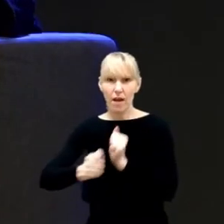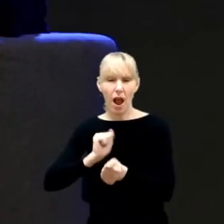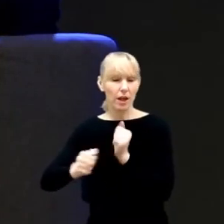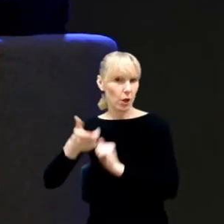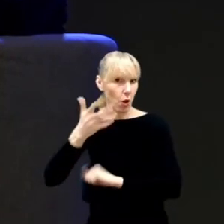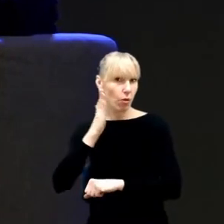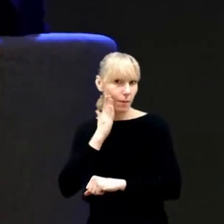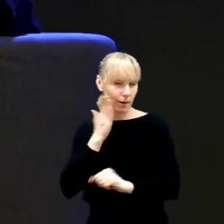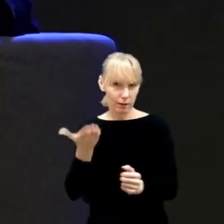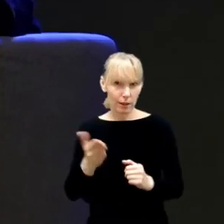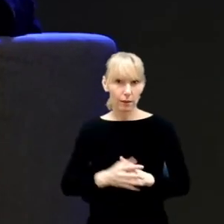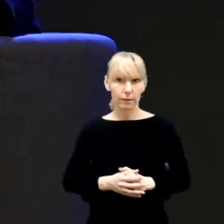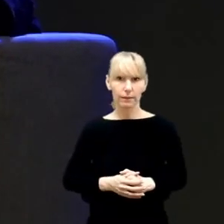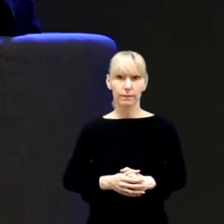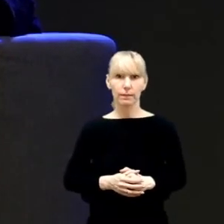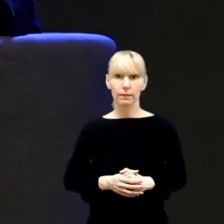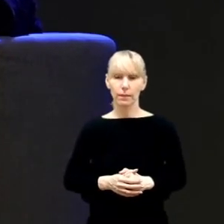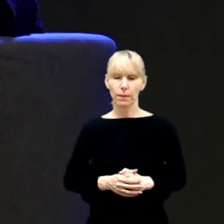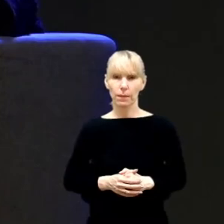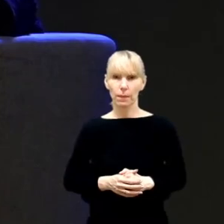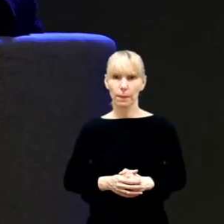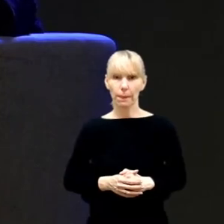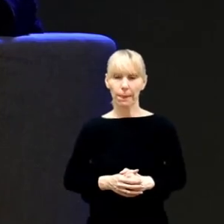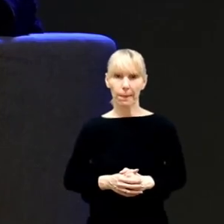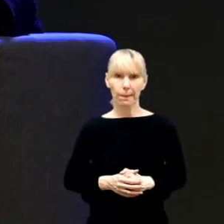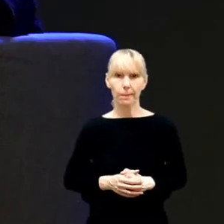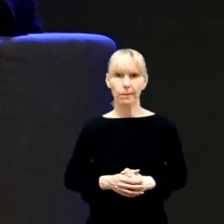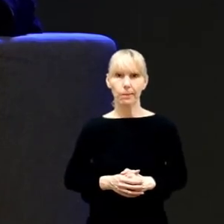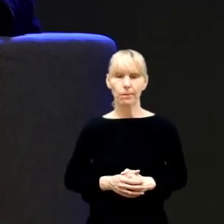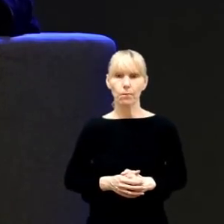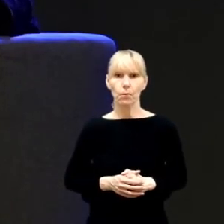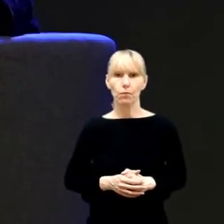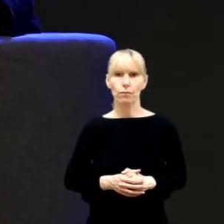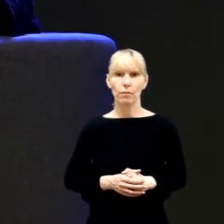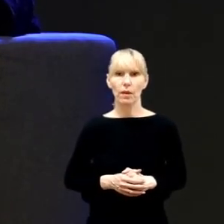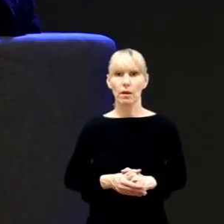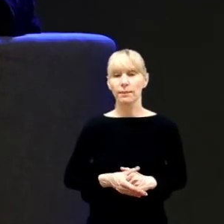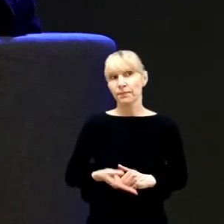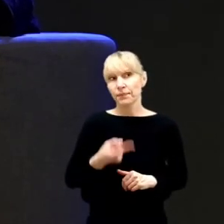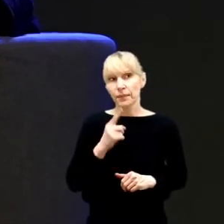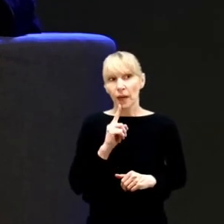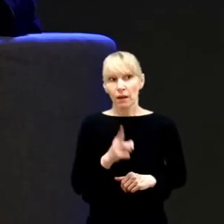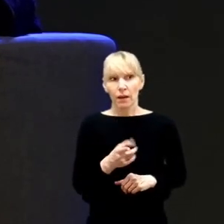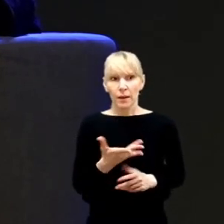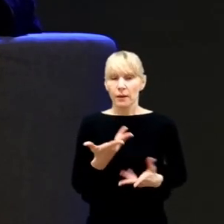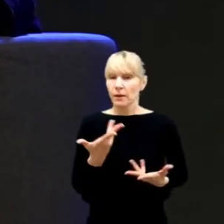dochodzimy do takiego węzła pewnego Gordyjskiego, bo z jednej strony przywykliśmy do właśnie zwalania